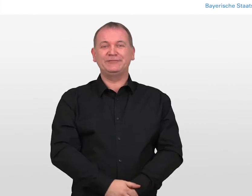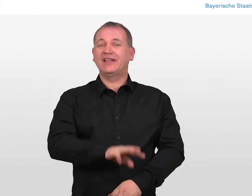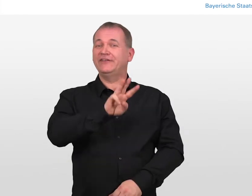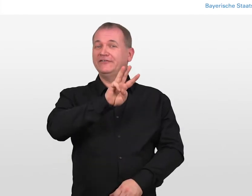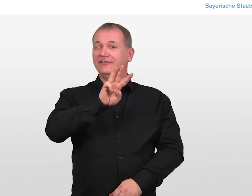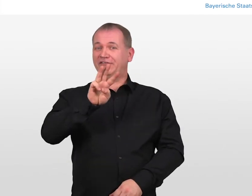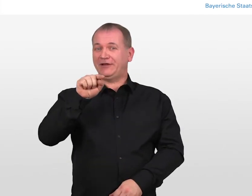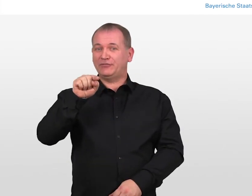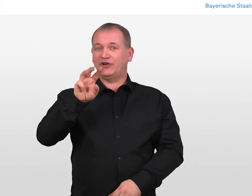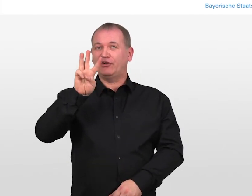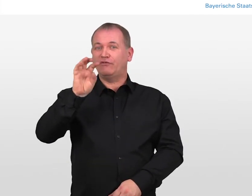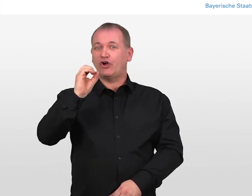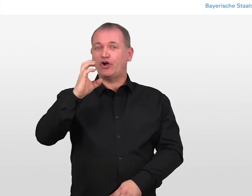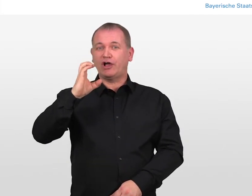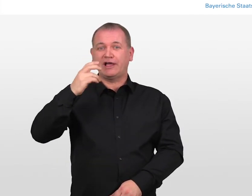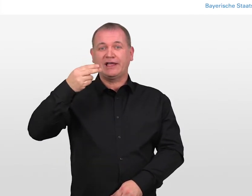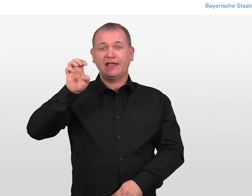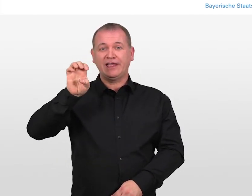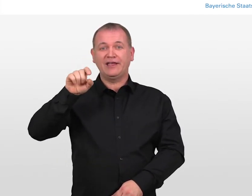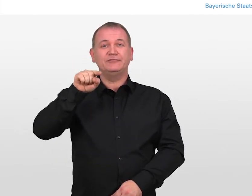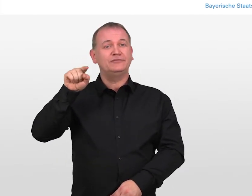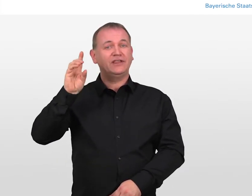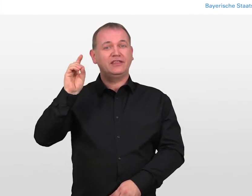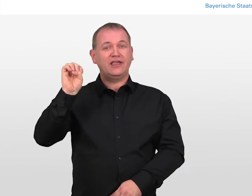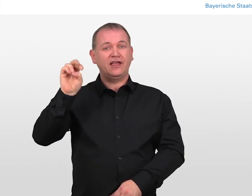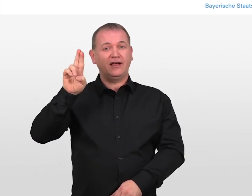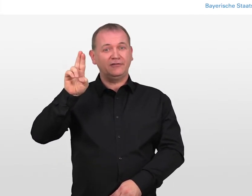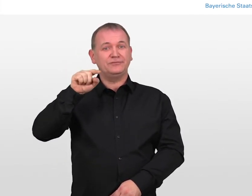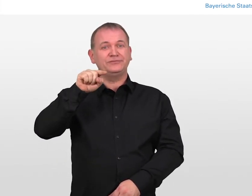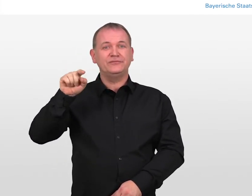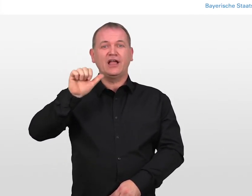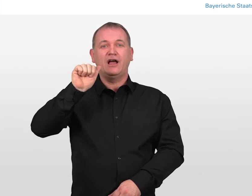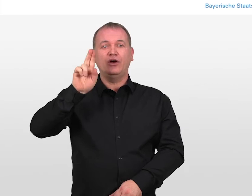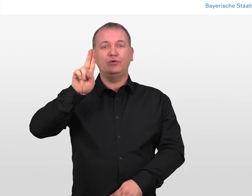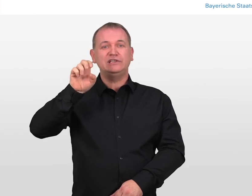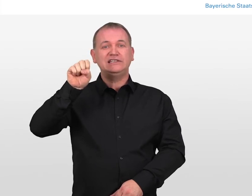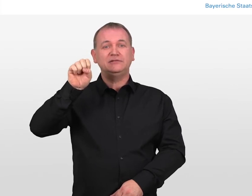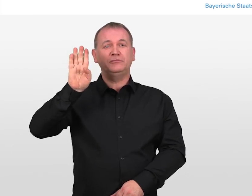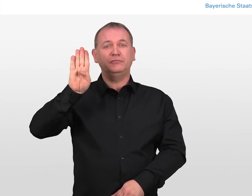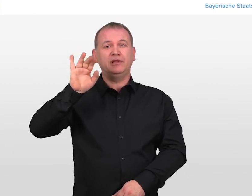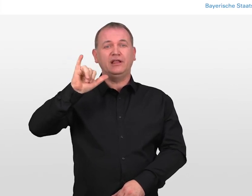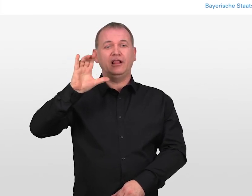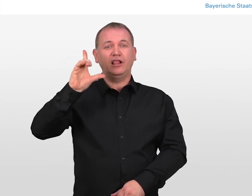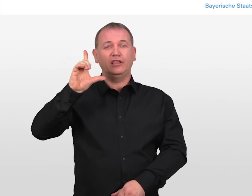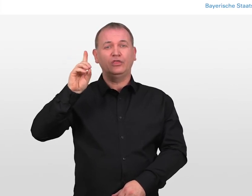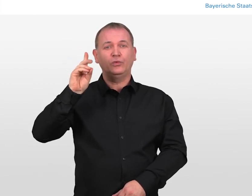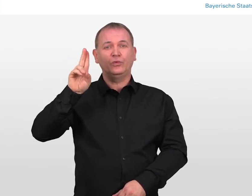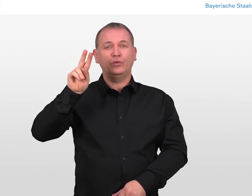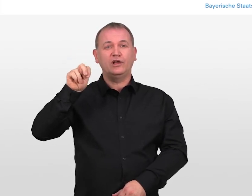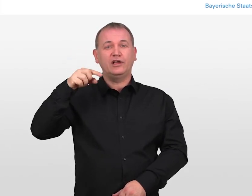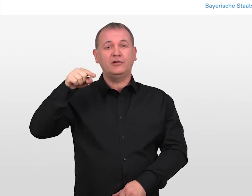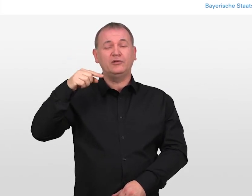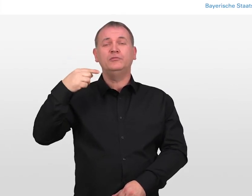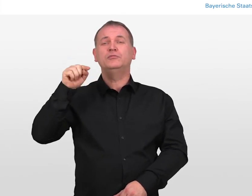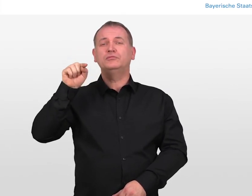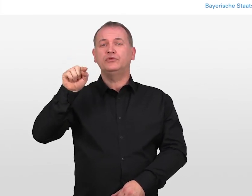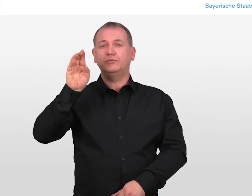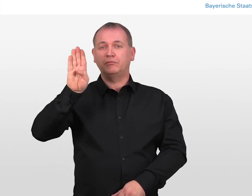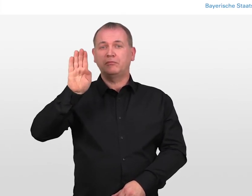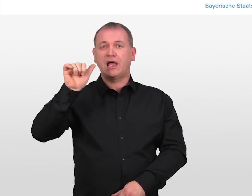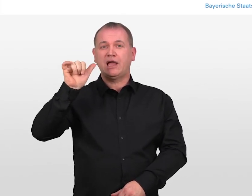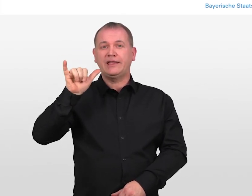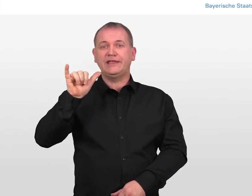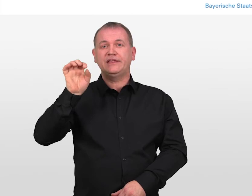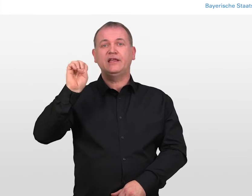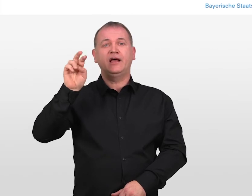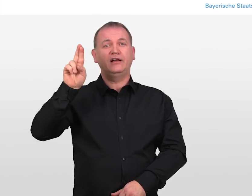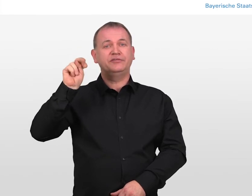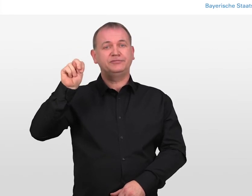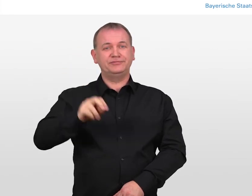www.woche-der-ausbildung.bayern